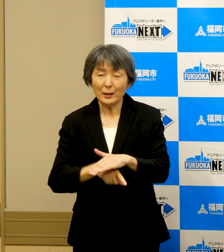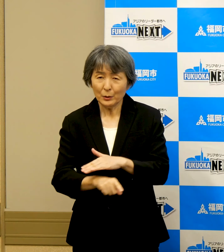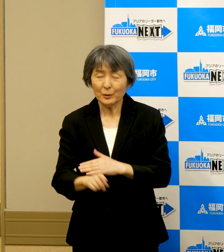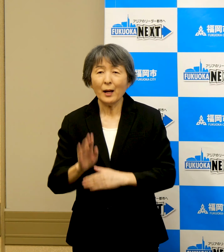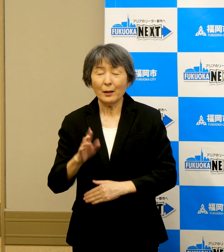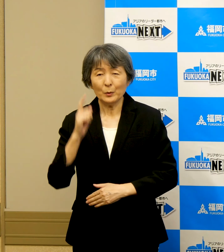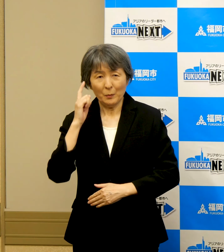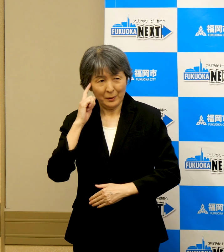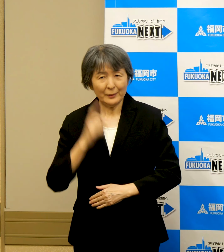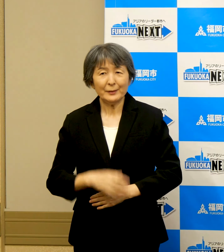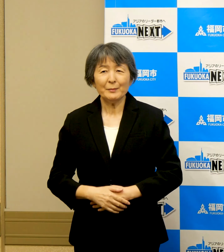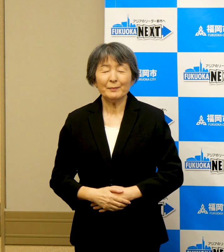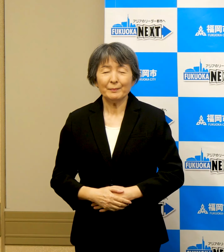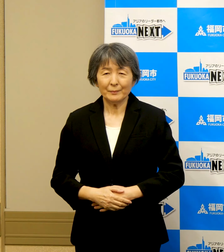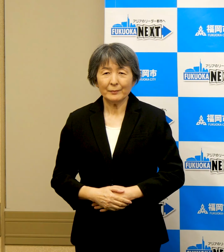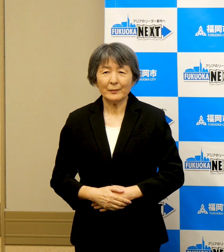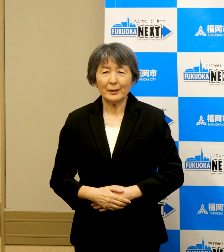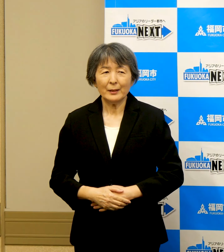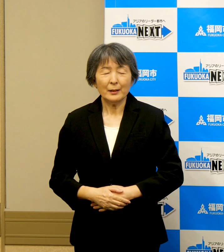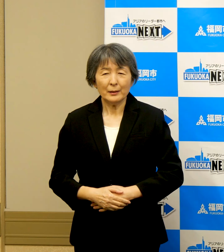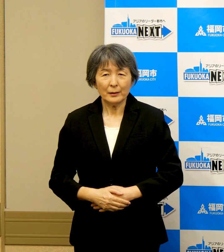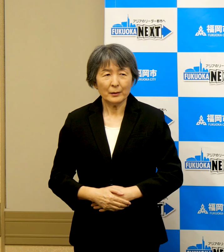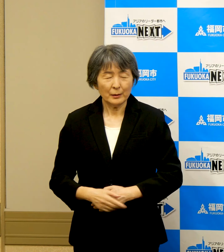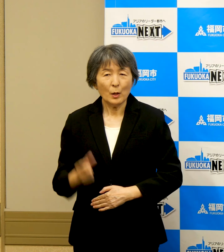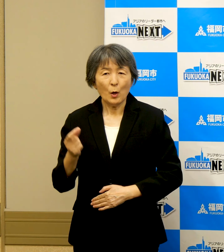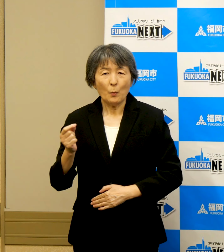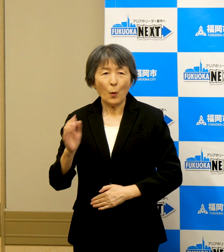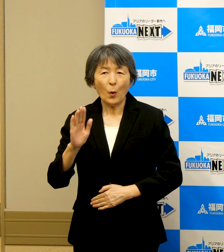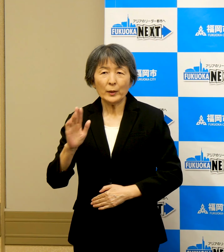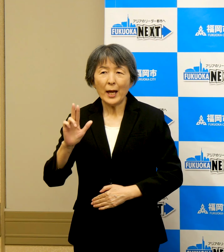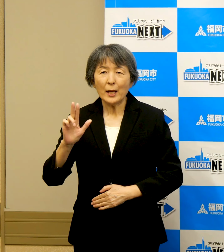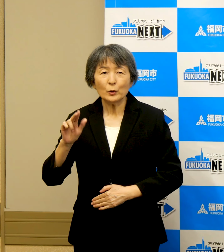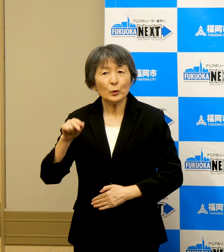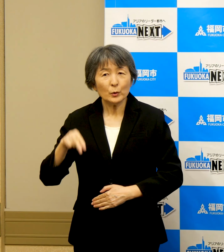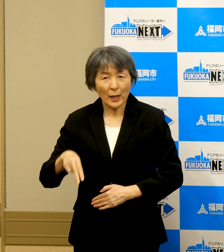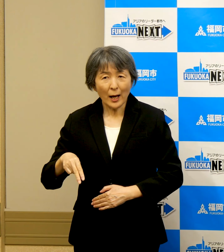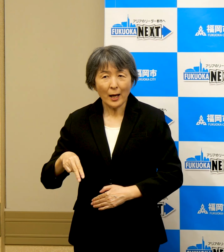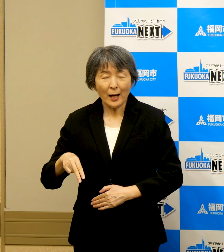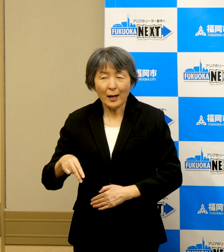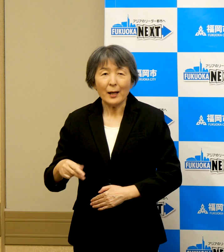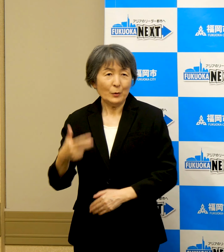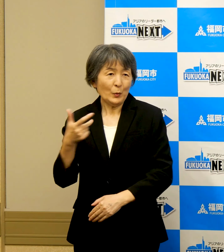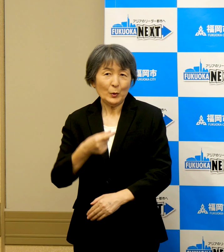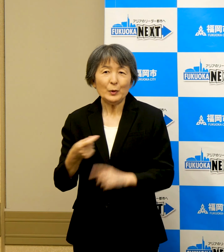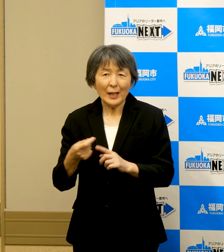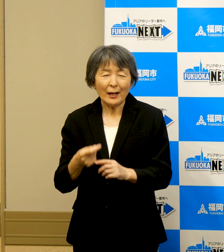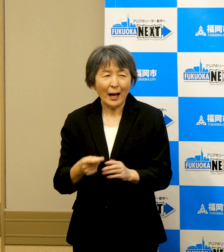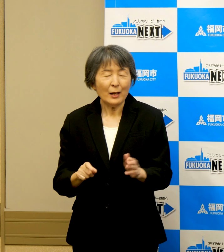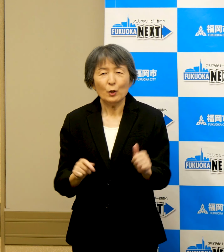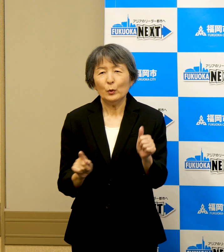つまりモデルナのほうが結局 副反応の話がよく出てくる